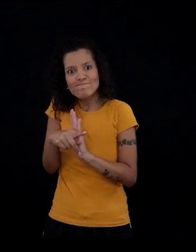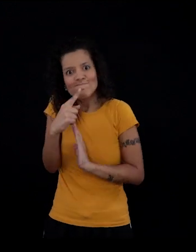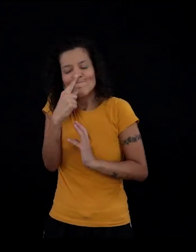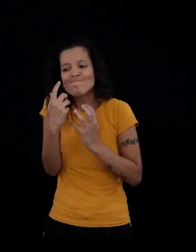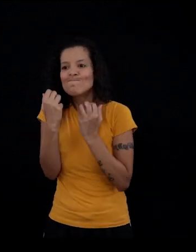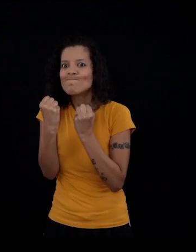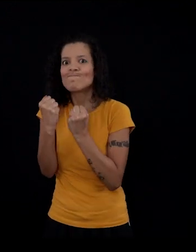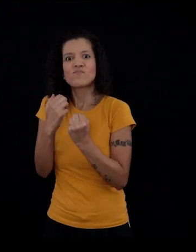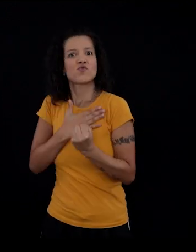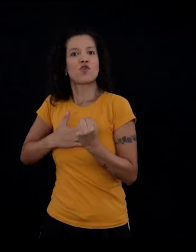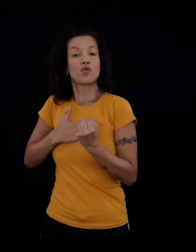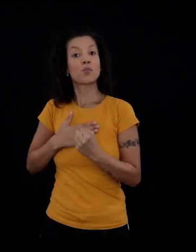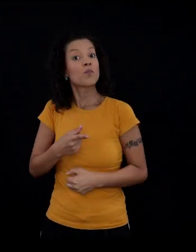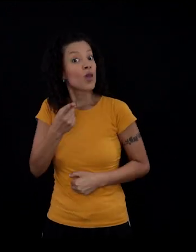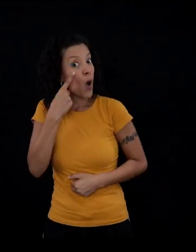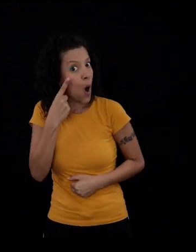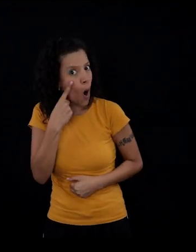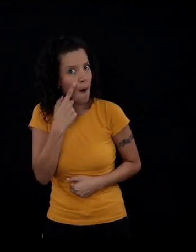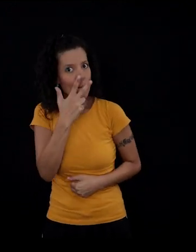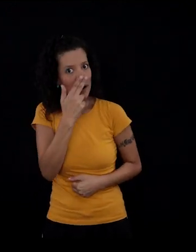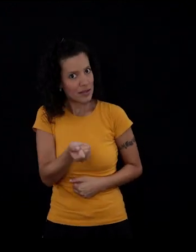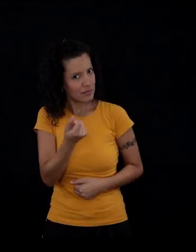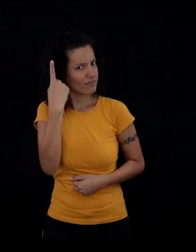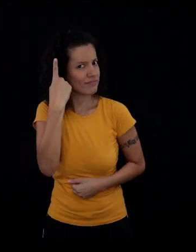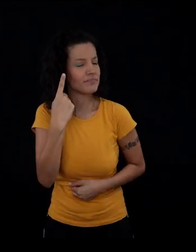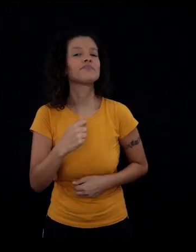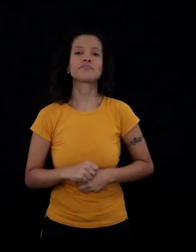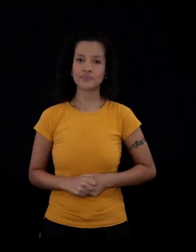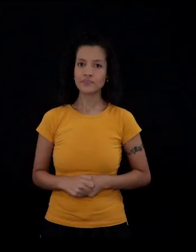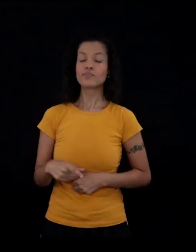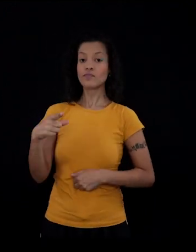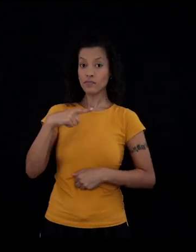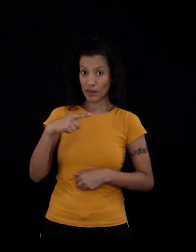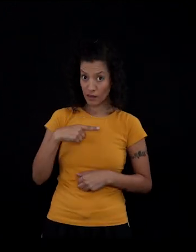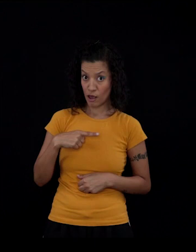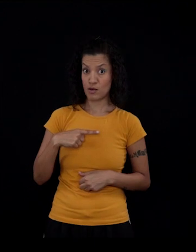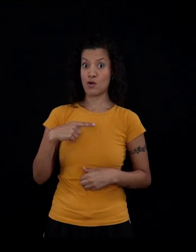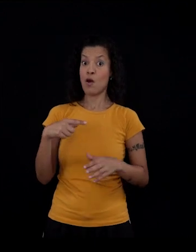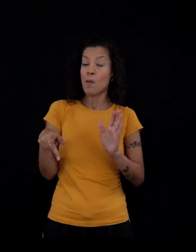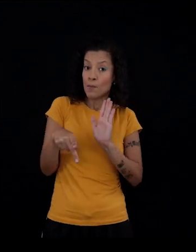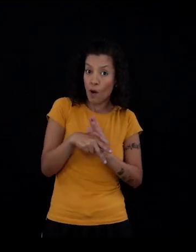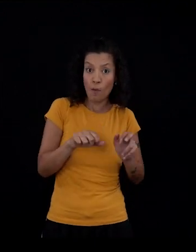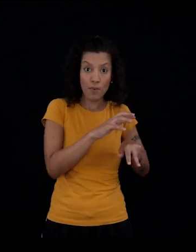Daí a gente pegou – olha só como é loucura – a gente tem o bolo do carimbó,